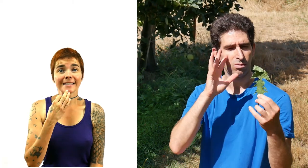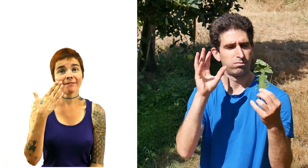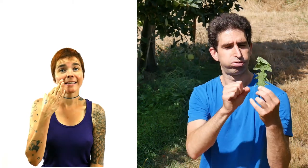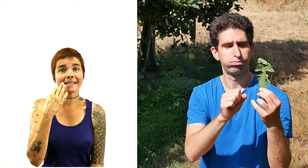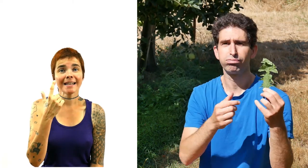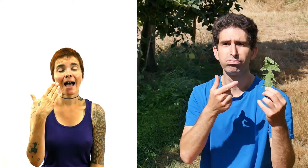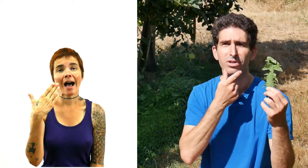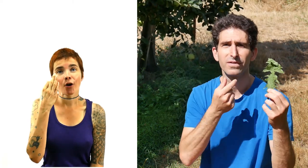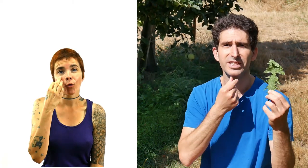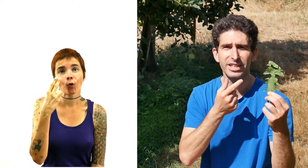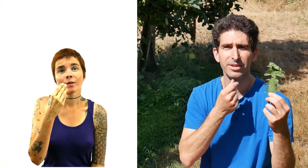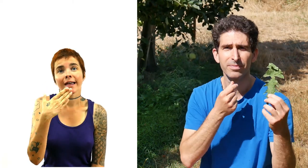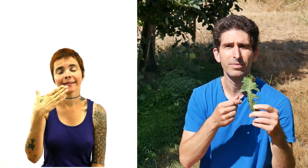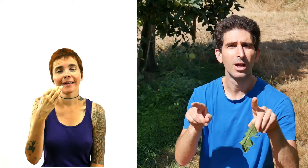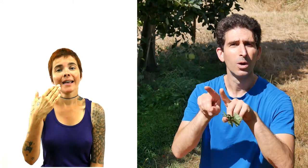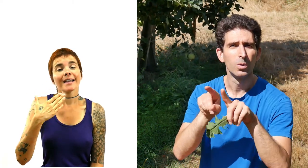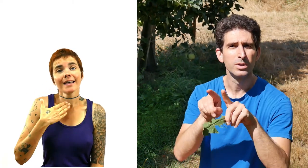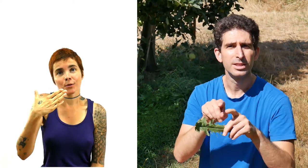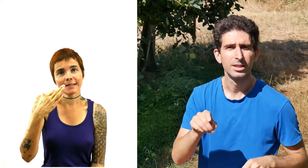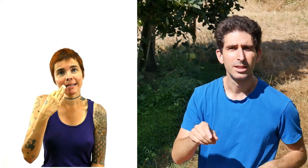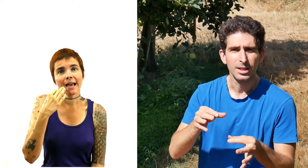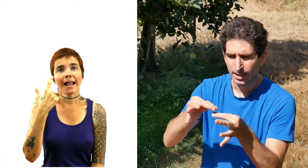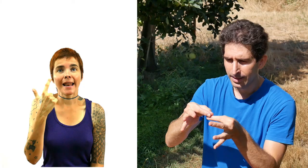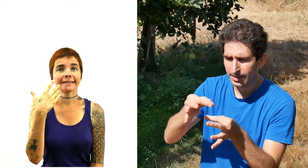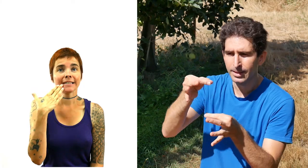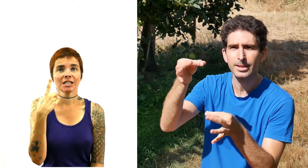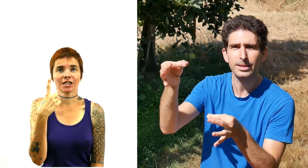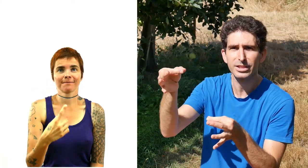C’est facile à reconnaître. Et aussi, la tige...